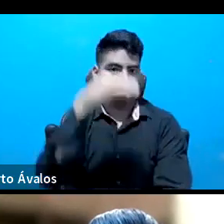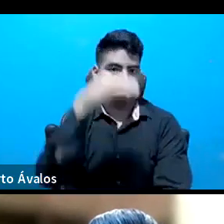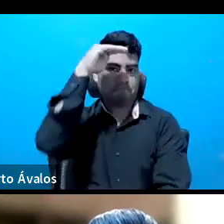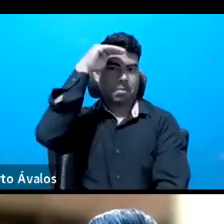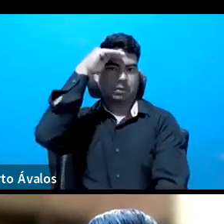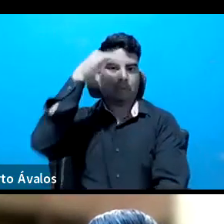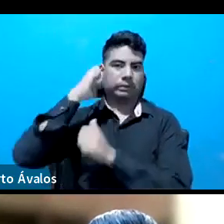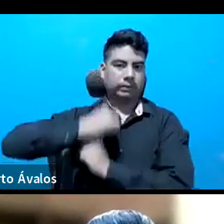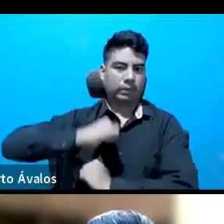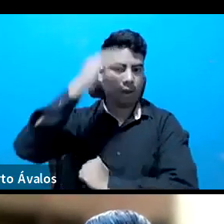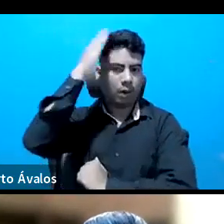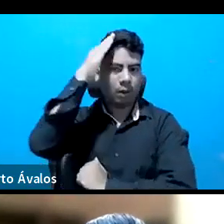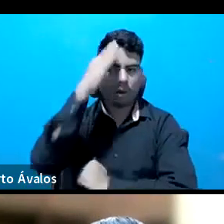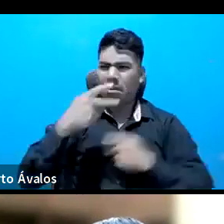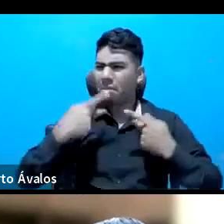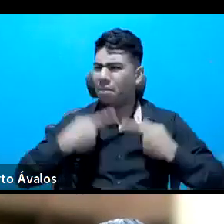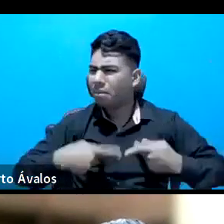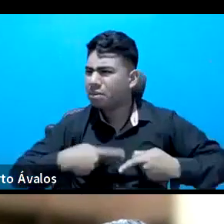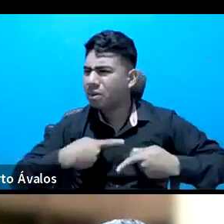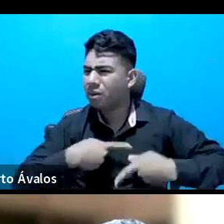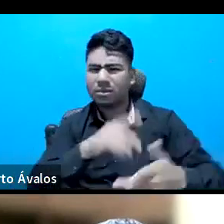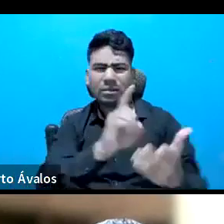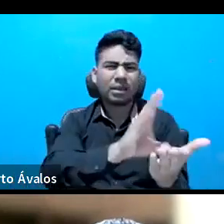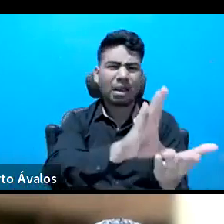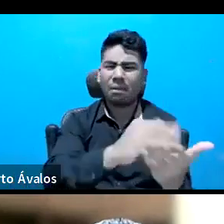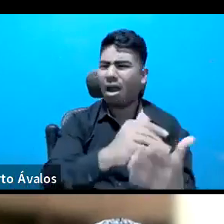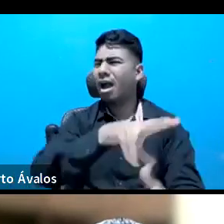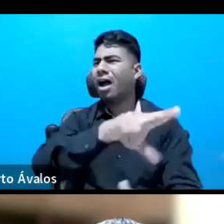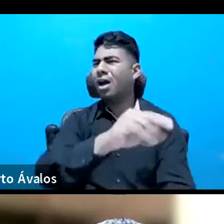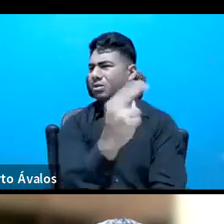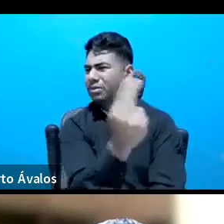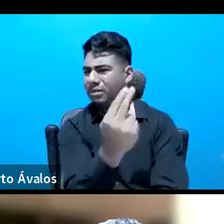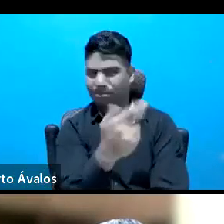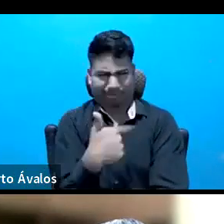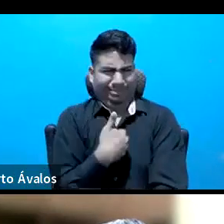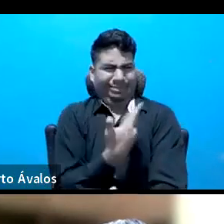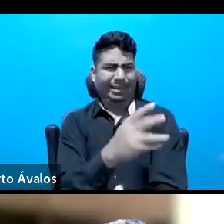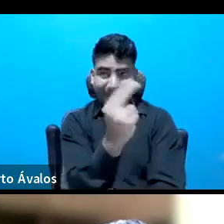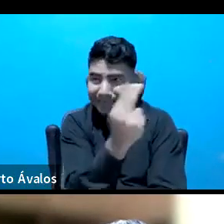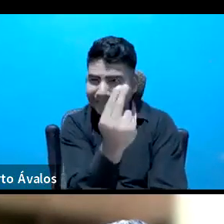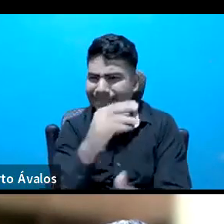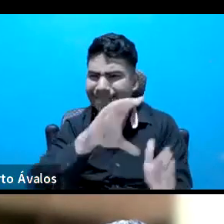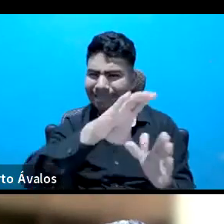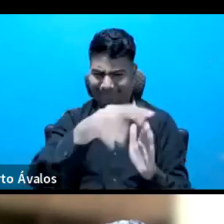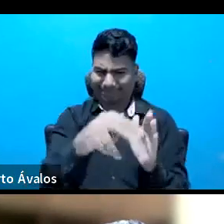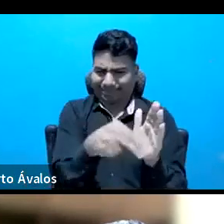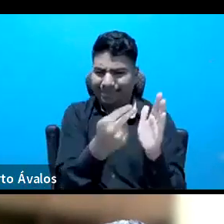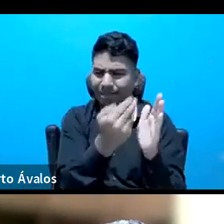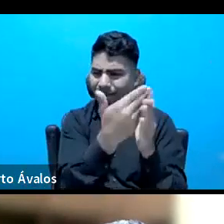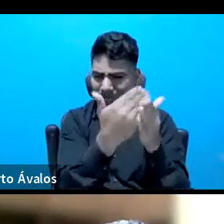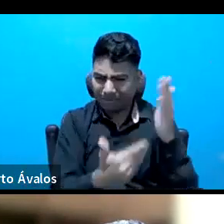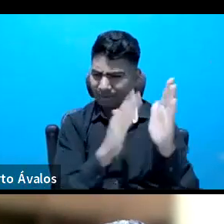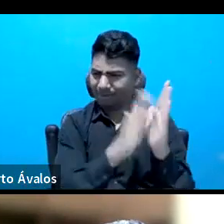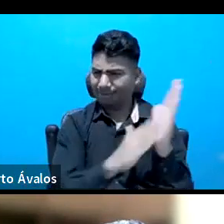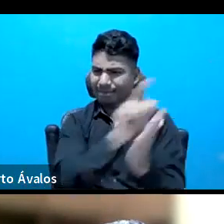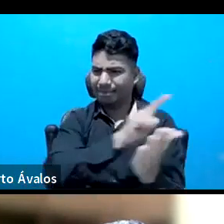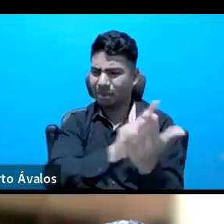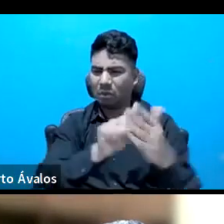que no creían que existieran personas tan en malas condiciones que que fuera necesario que fuera necesario hacer una es que fuera necesario hacer una una convención no no entonces la